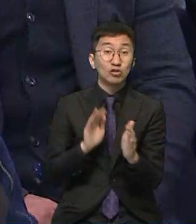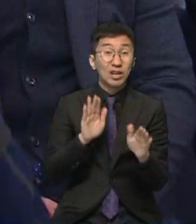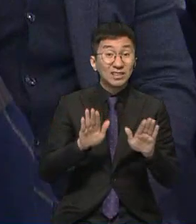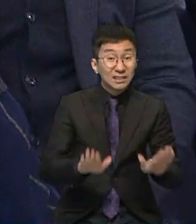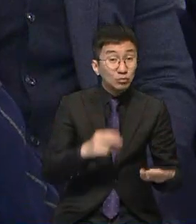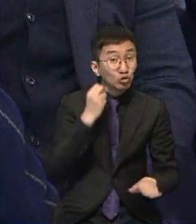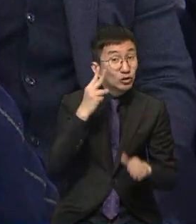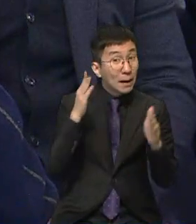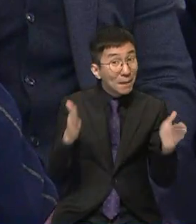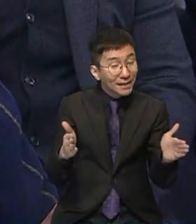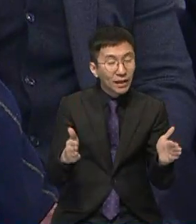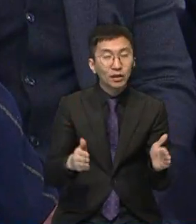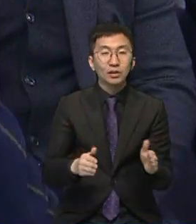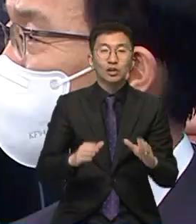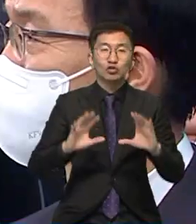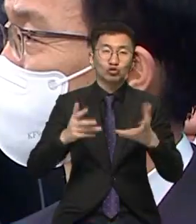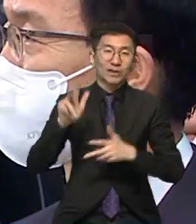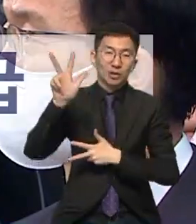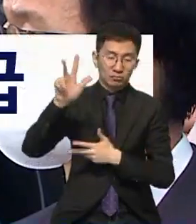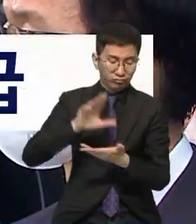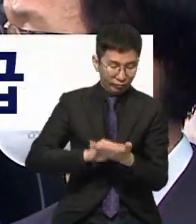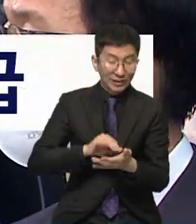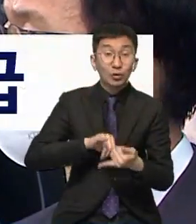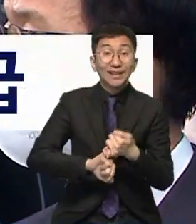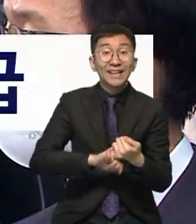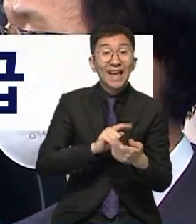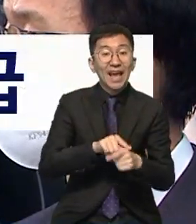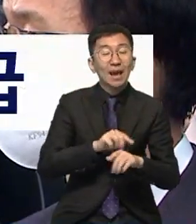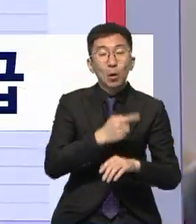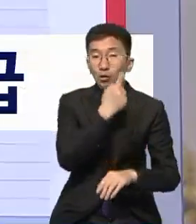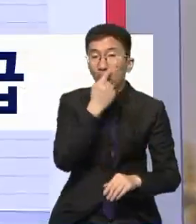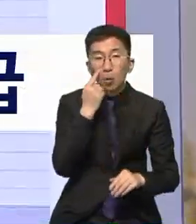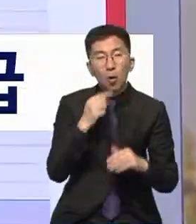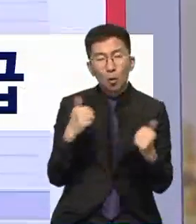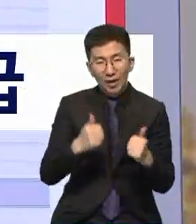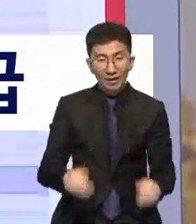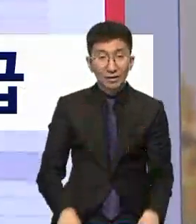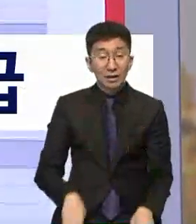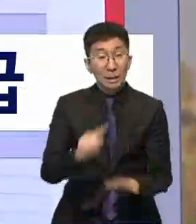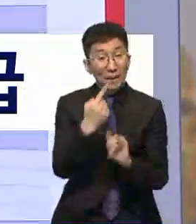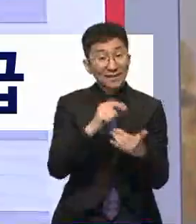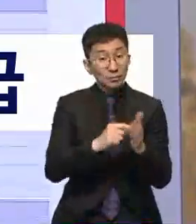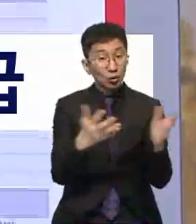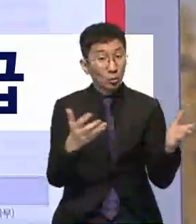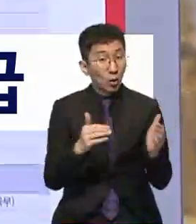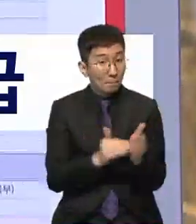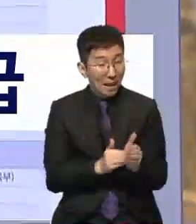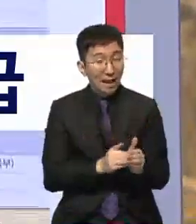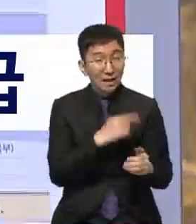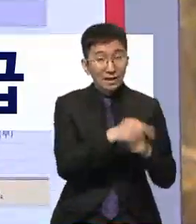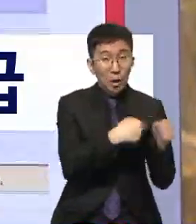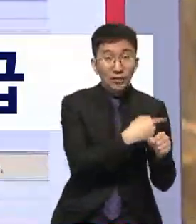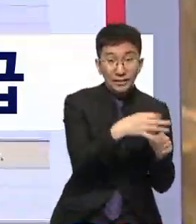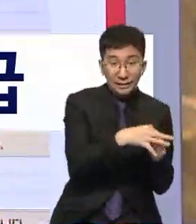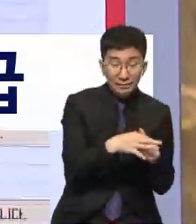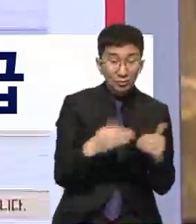국정과제점검회의. 윤석열 대통령은 100명의 국민 패널 앞에서 연금, 노동, 교육 등 3대 개혁